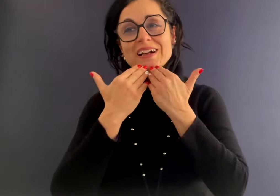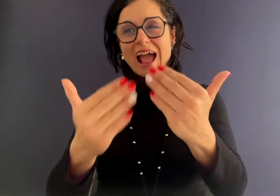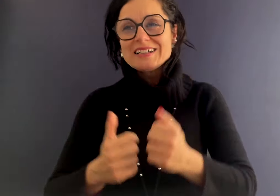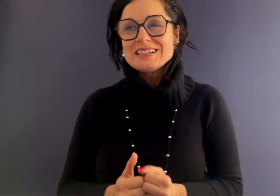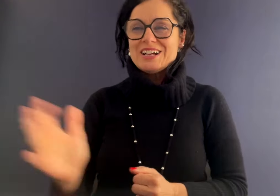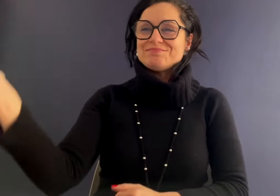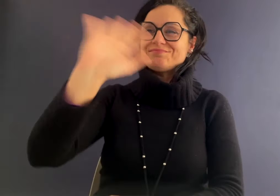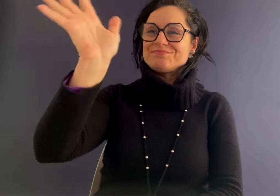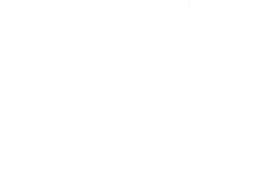Grazie